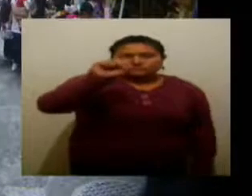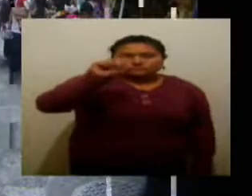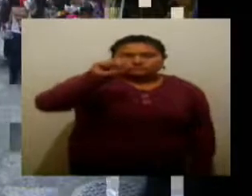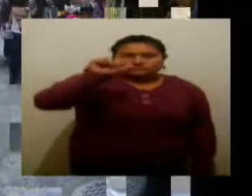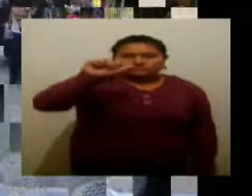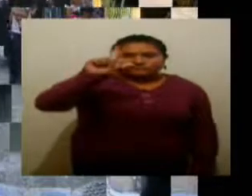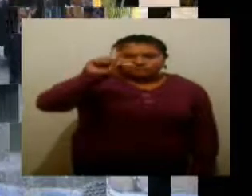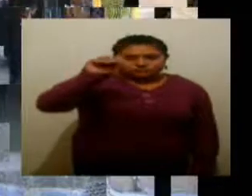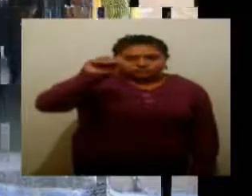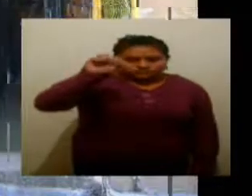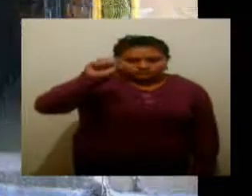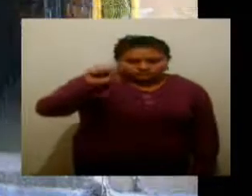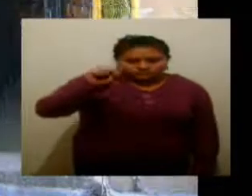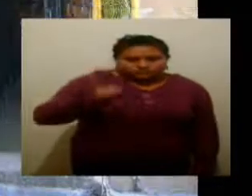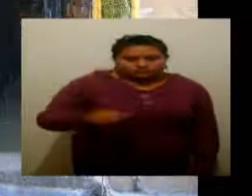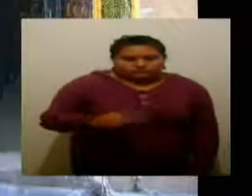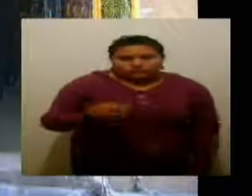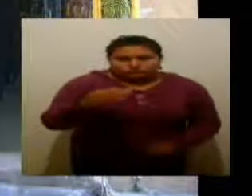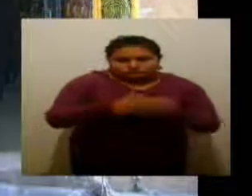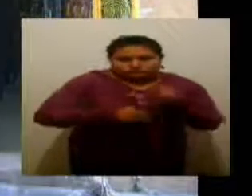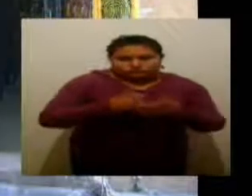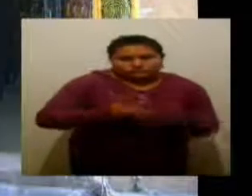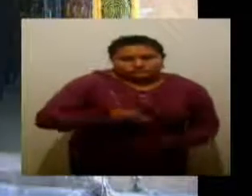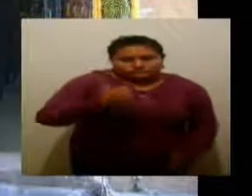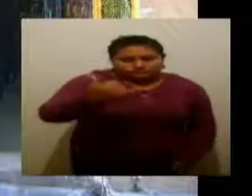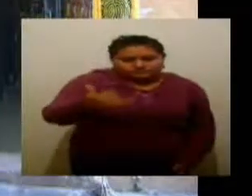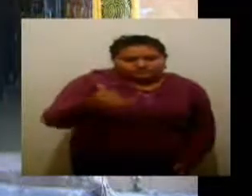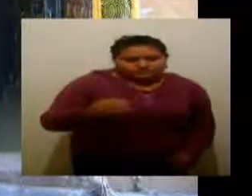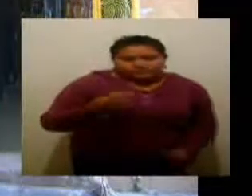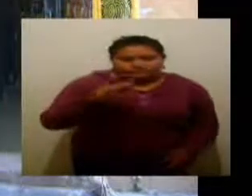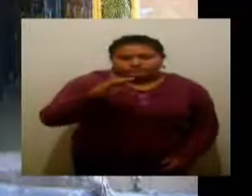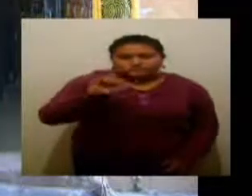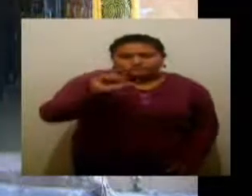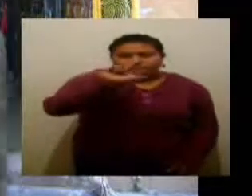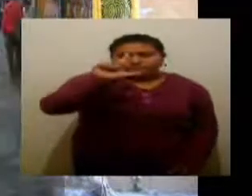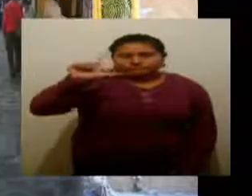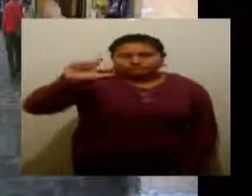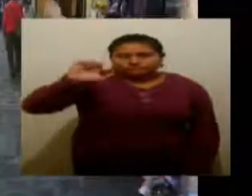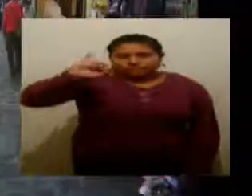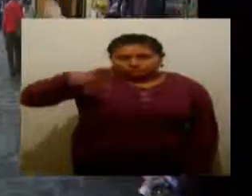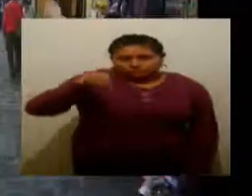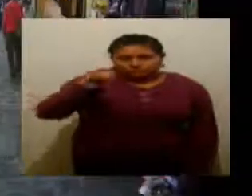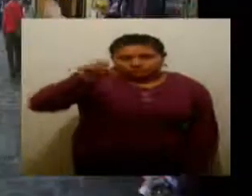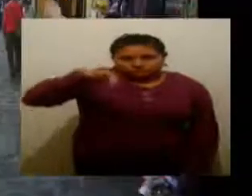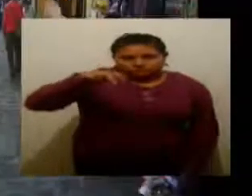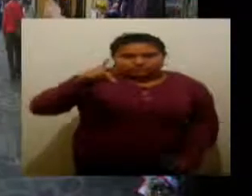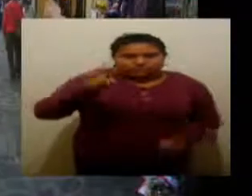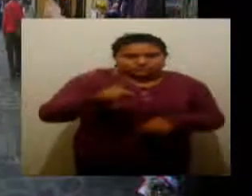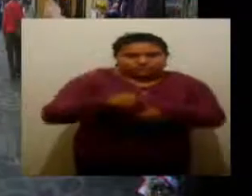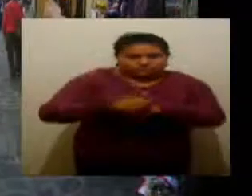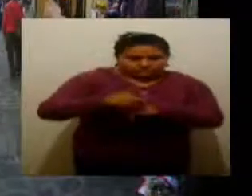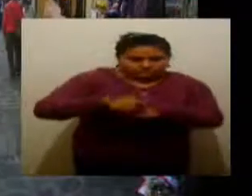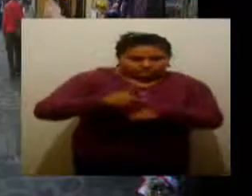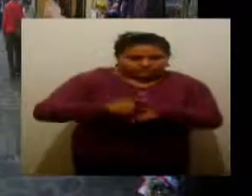El nombre surje a raíz de que residía hace varios años una atractiva joven que estaba casada con un caballero